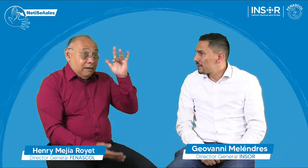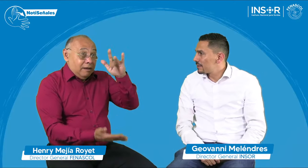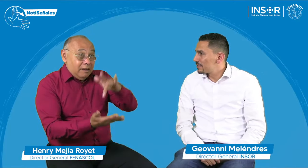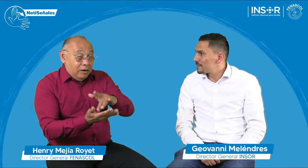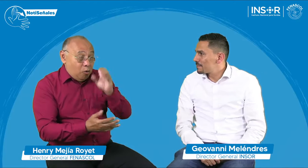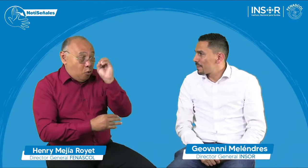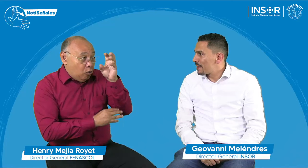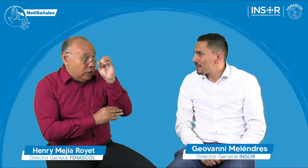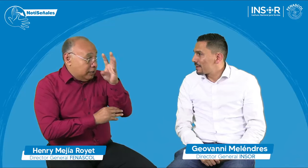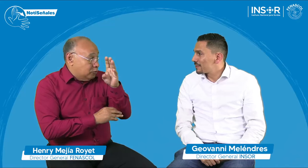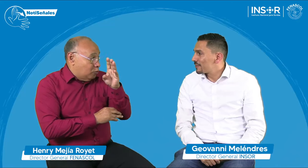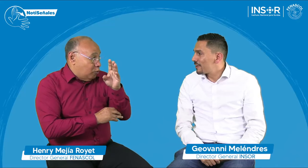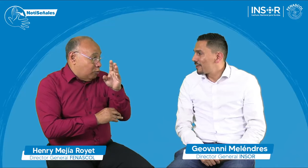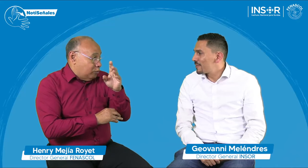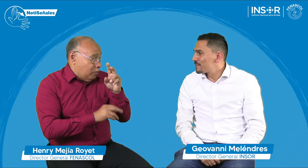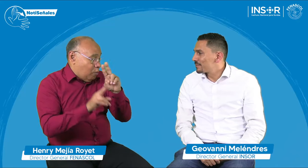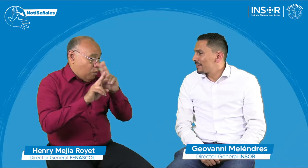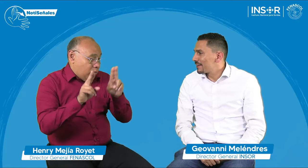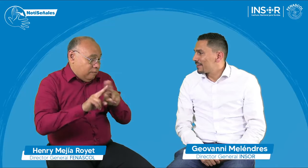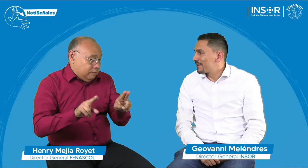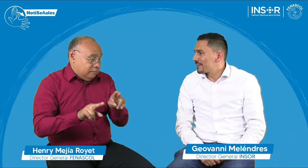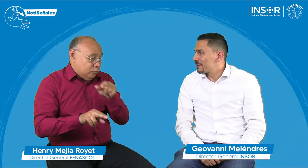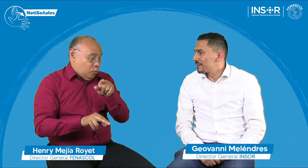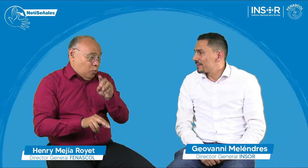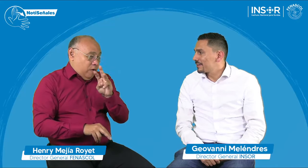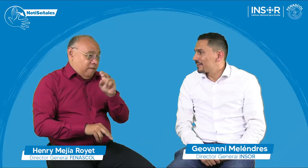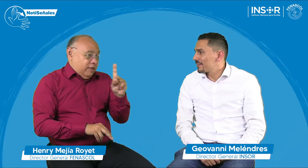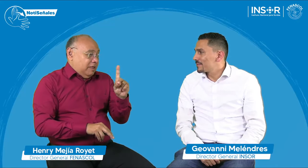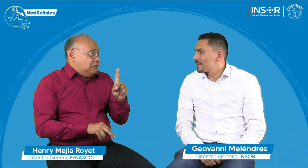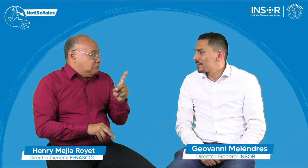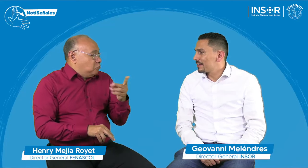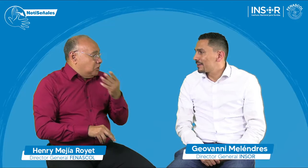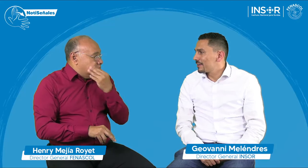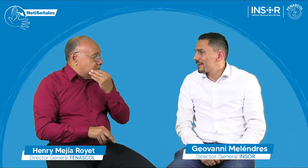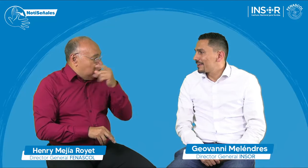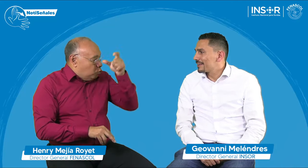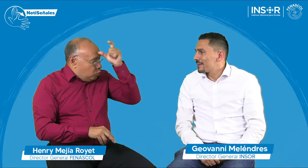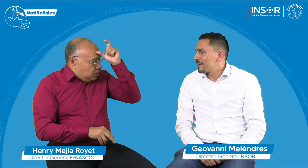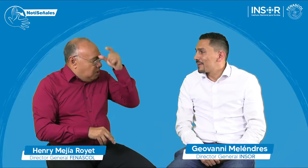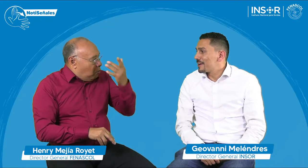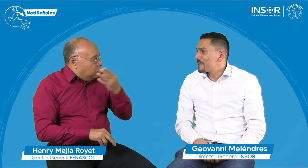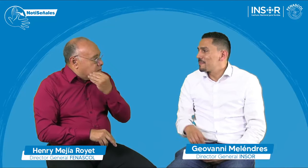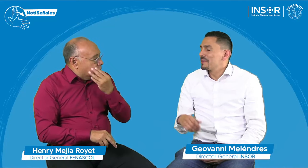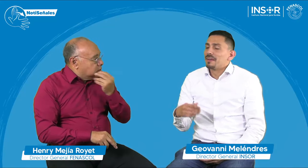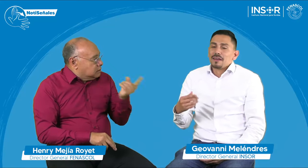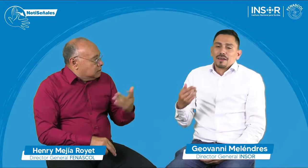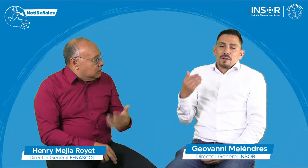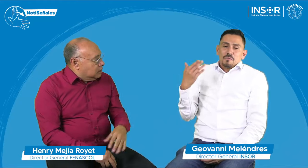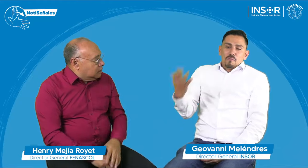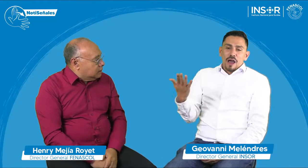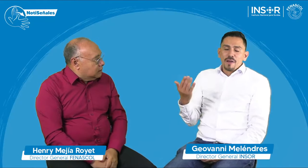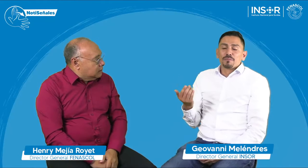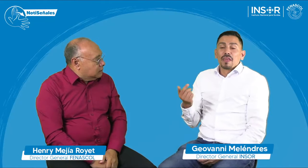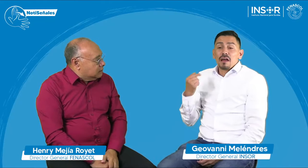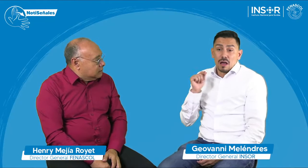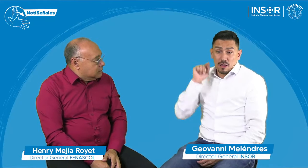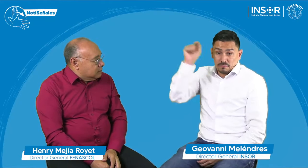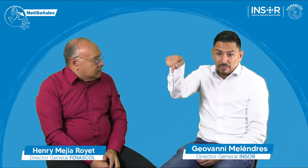necesidades de las personas sordas y es que tú cuentas la experiencia de estar en ese